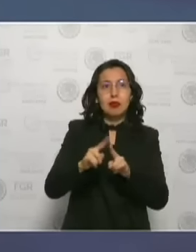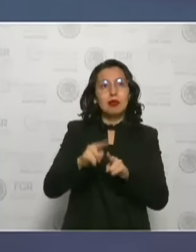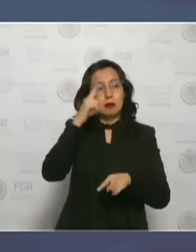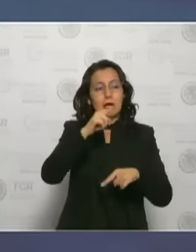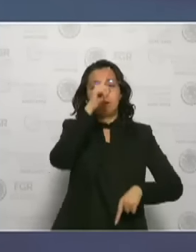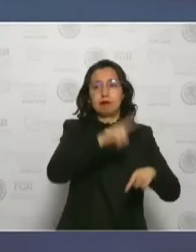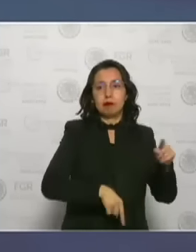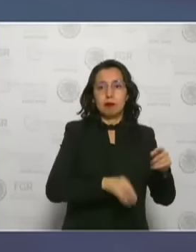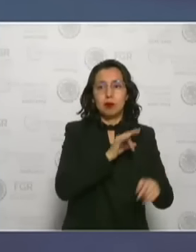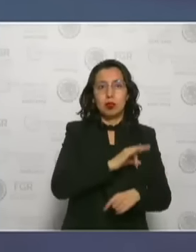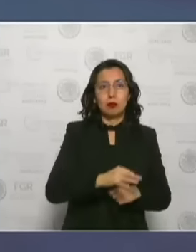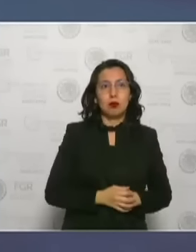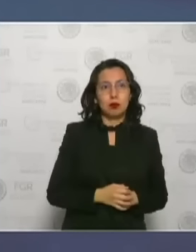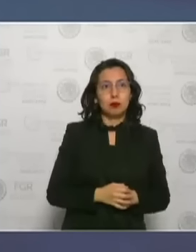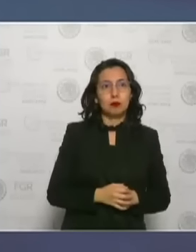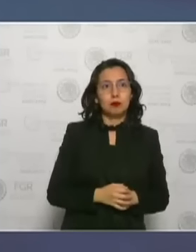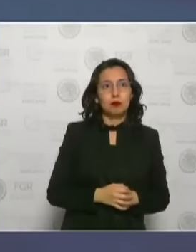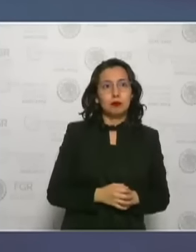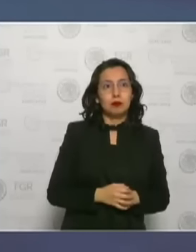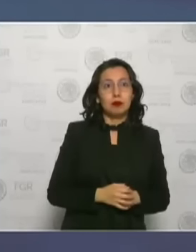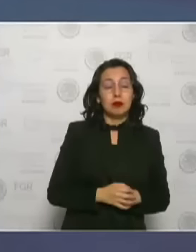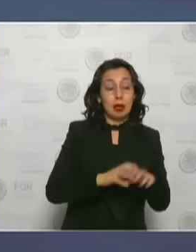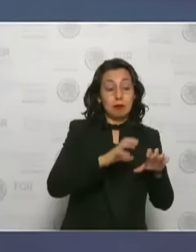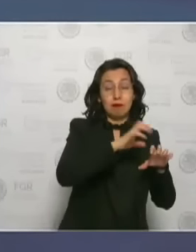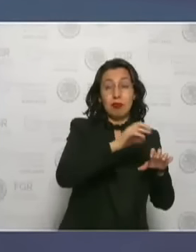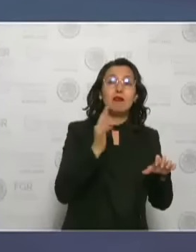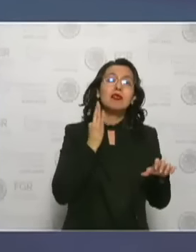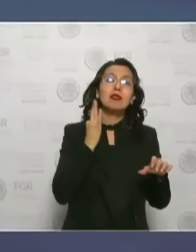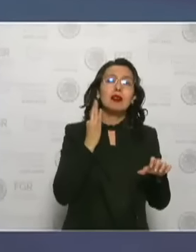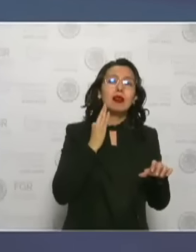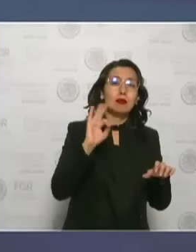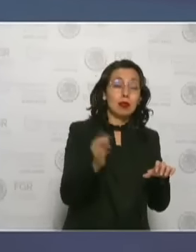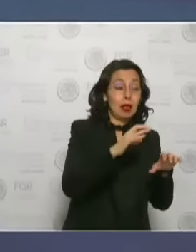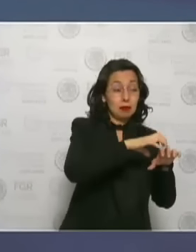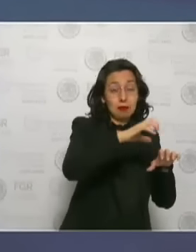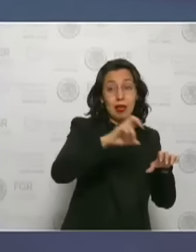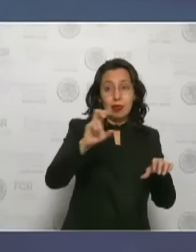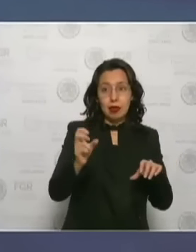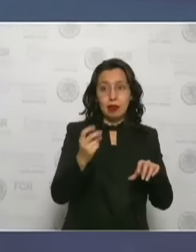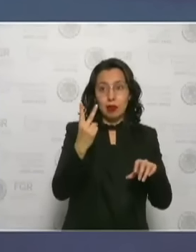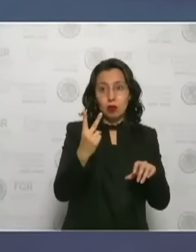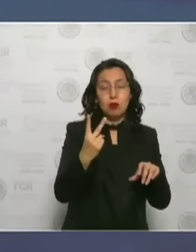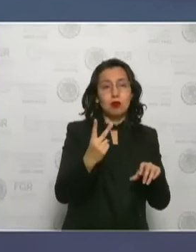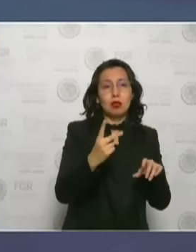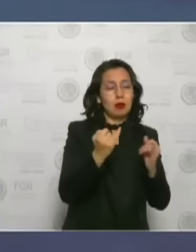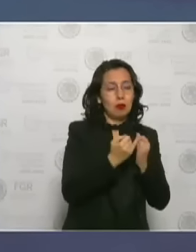La misión de cada una de las 32 fiscalías federales y sus respectivas sedes, además de